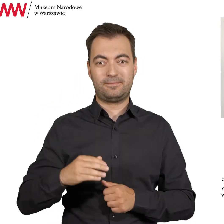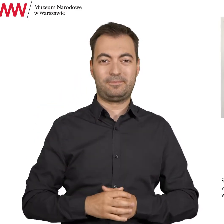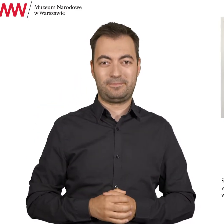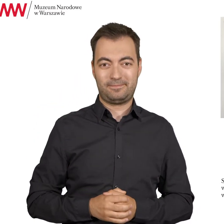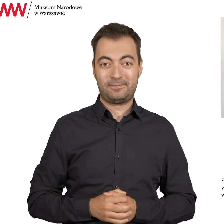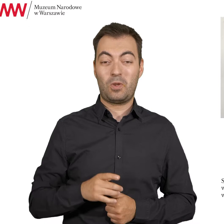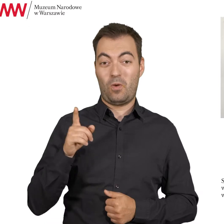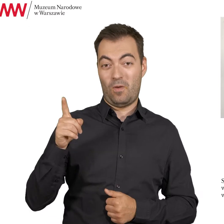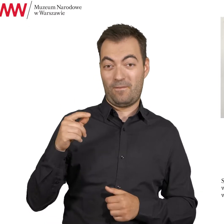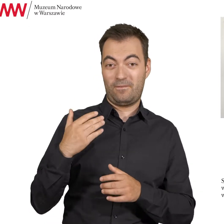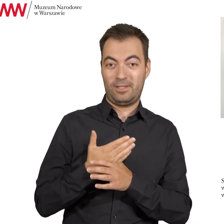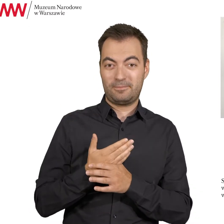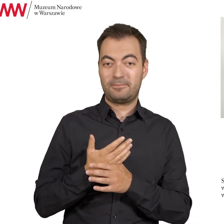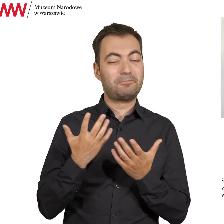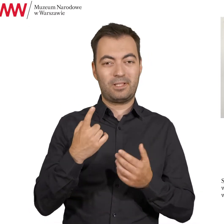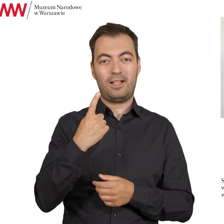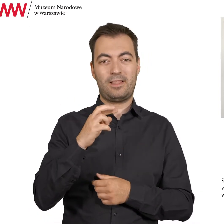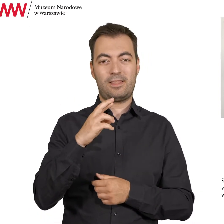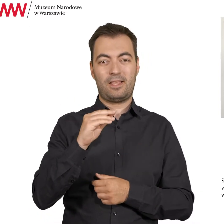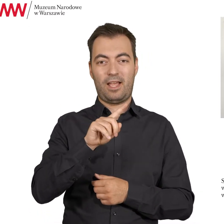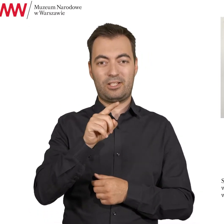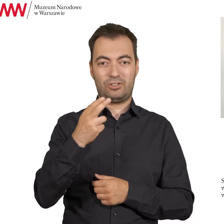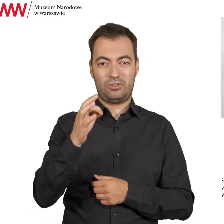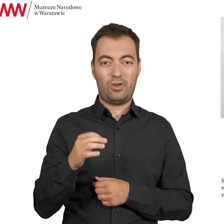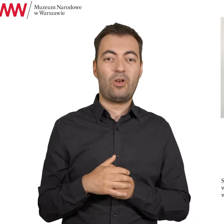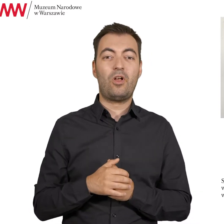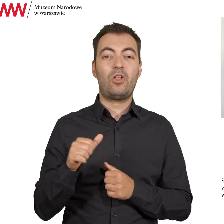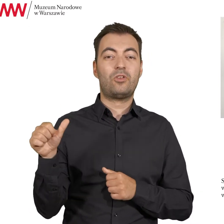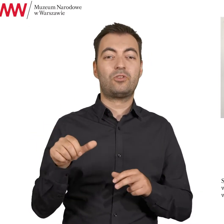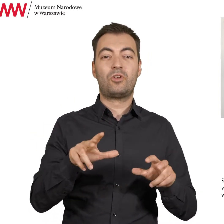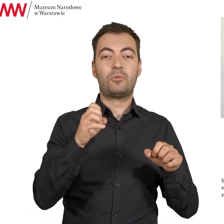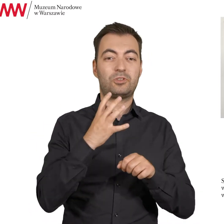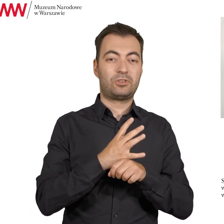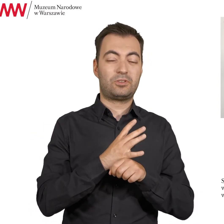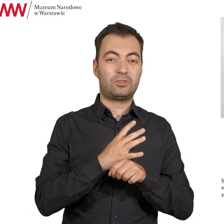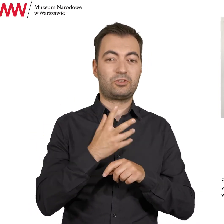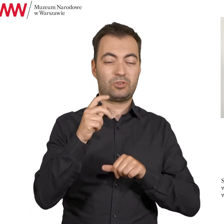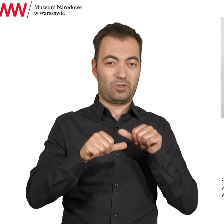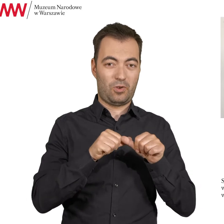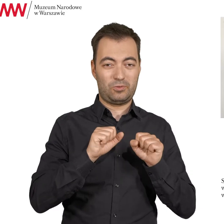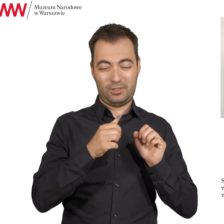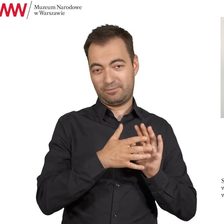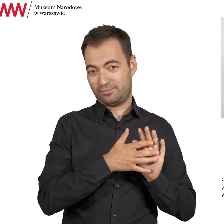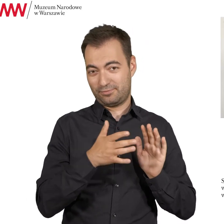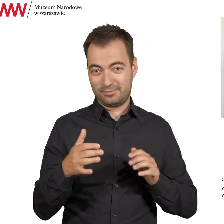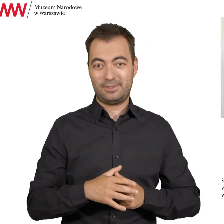działająca w Dreźnie od 1843 roku